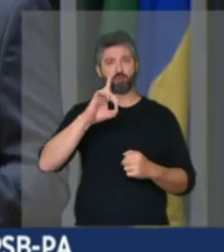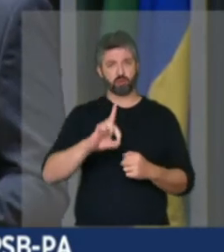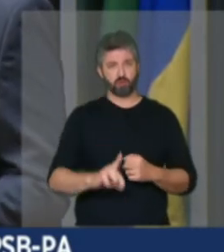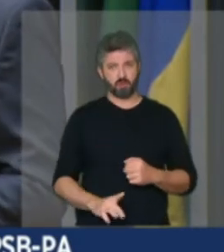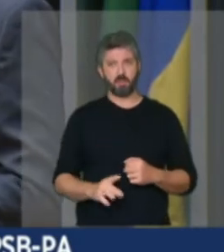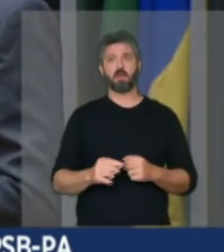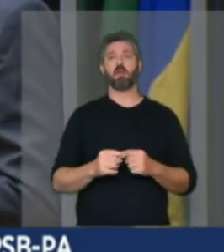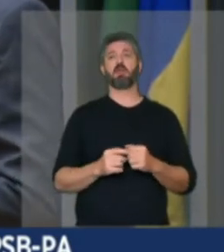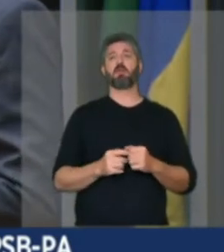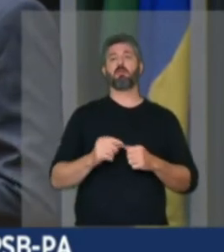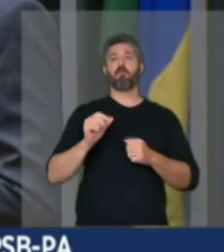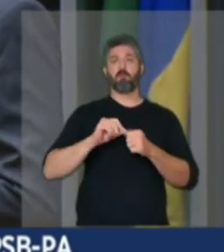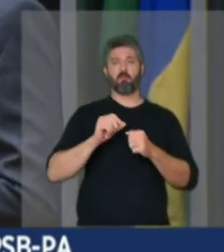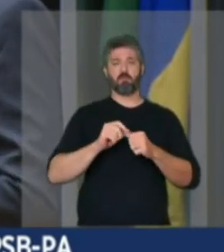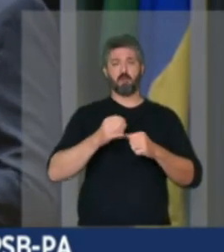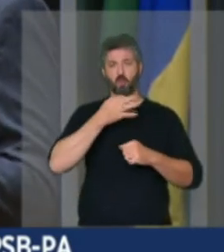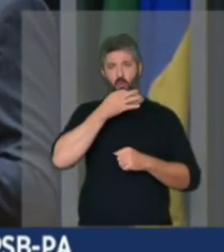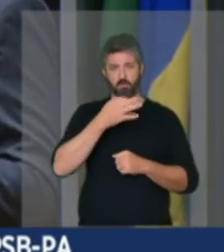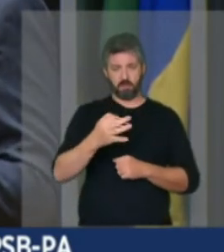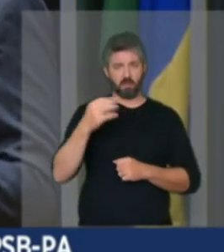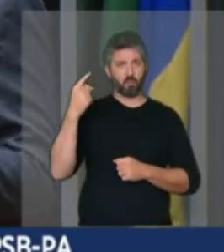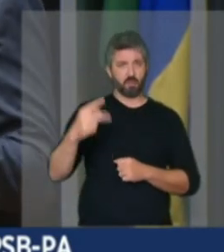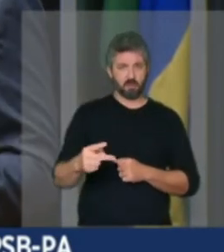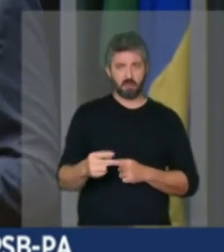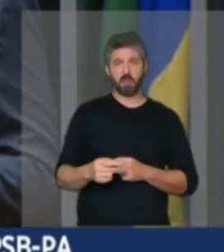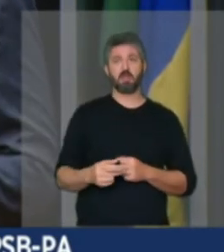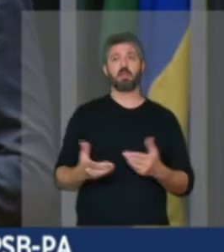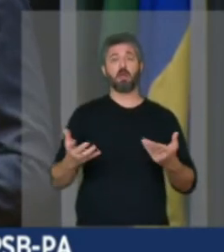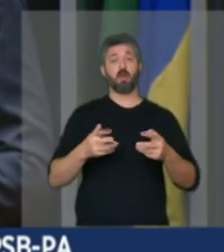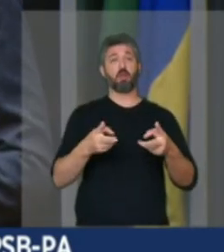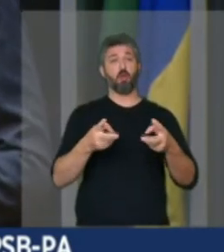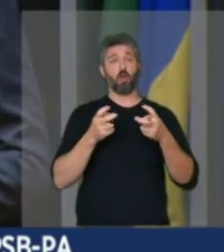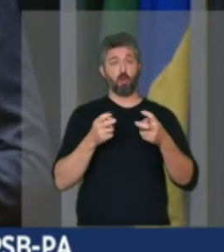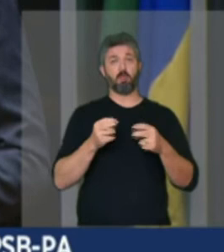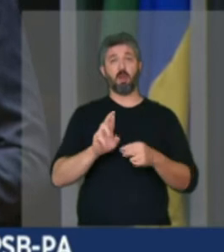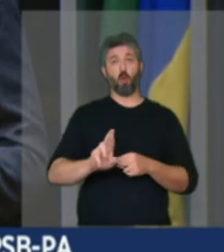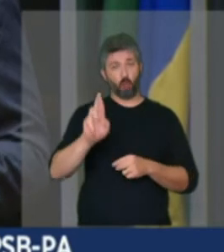COM TODO O DIREITO, FIZERAM A SUA MANIFESTAÇÃO E ESTÃO COBRANDO DAS AUTORIDADES QUE SEJAM OUVIDOS. EU JÁ